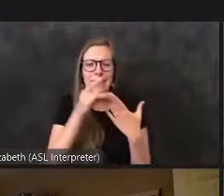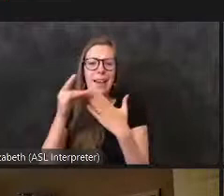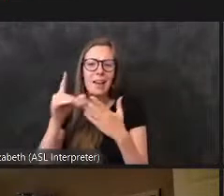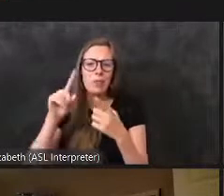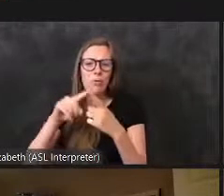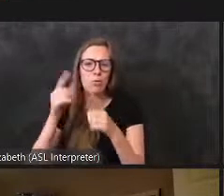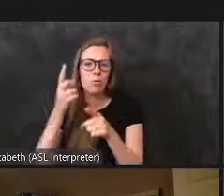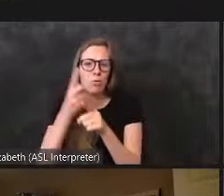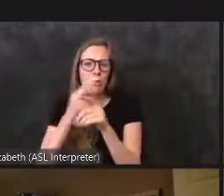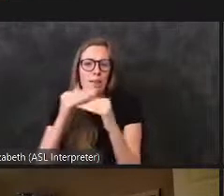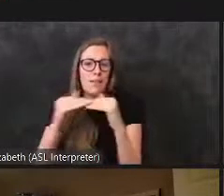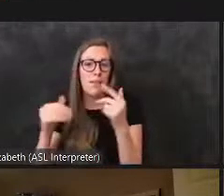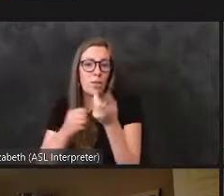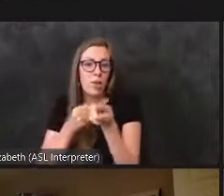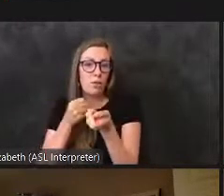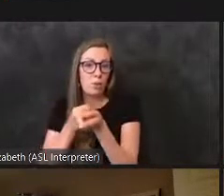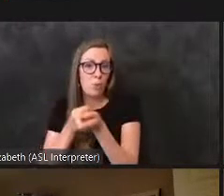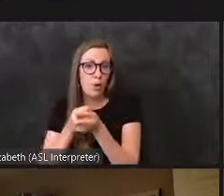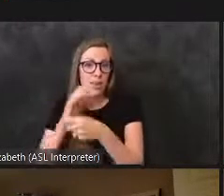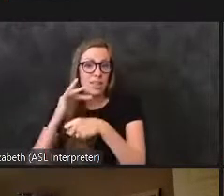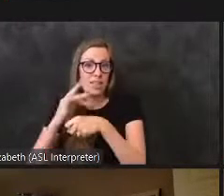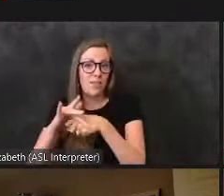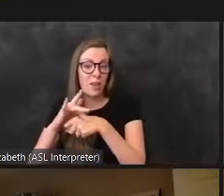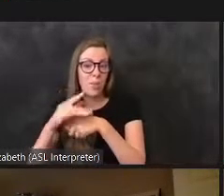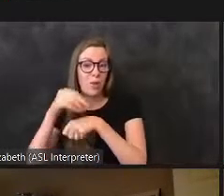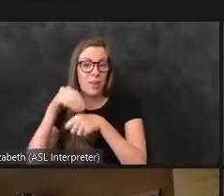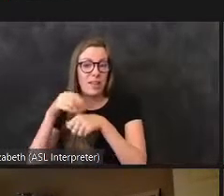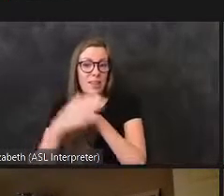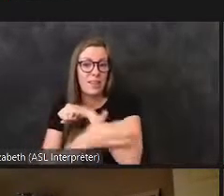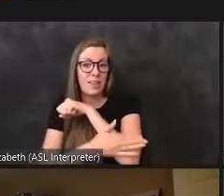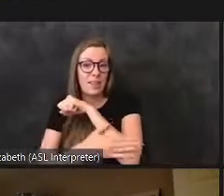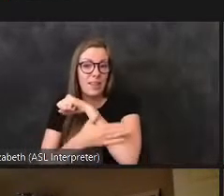Guiarte al nivel de apoyo que está disponible en el condado.